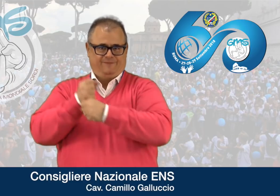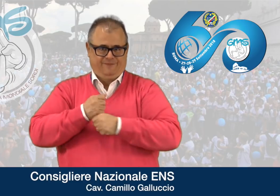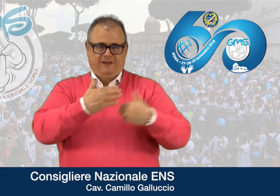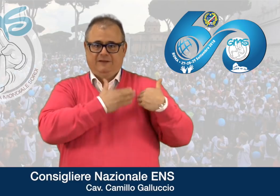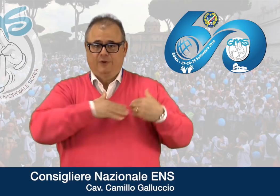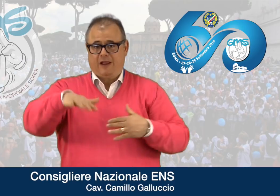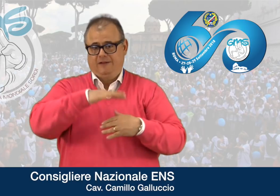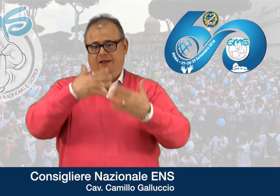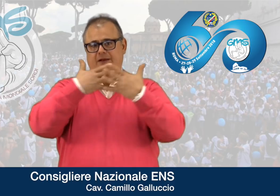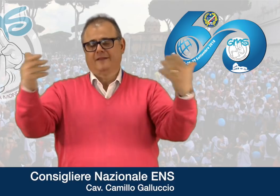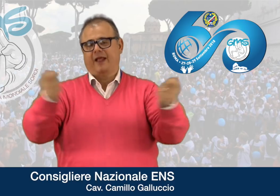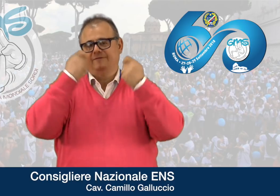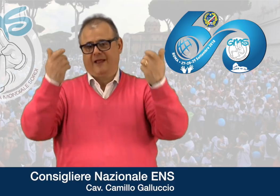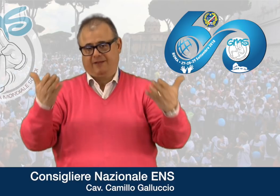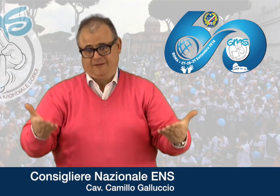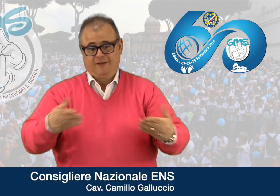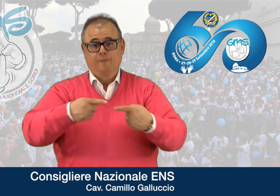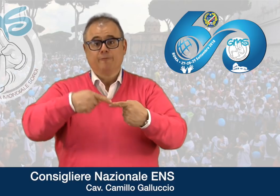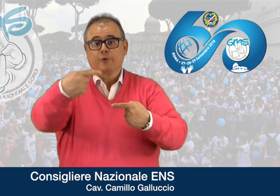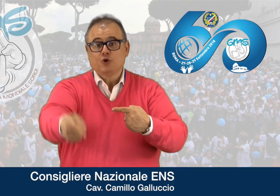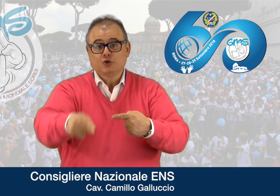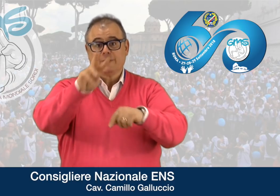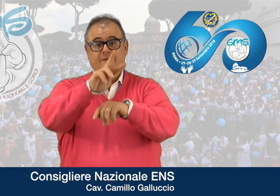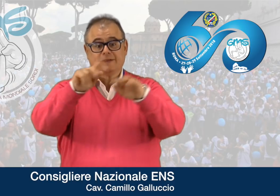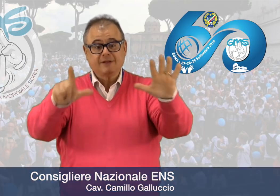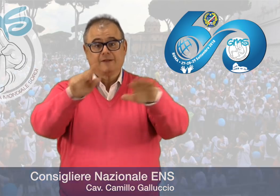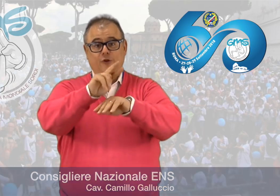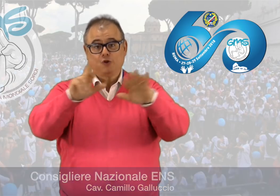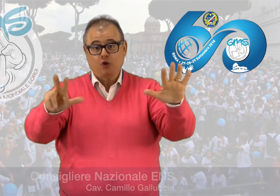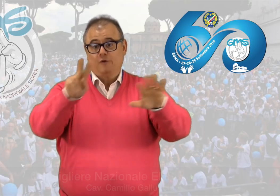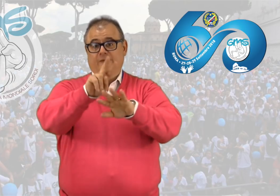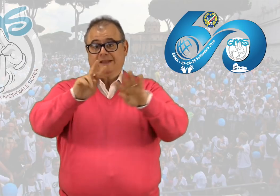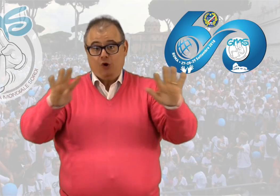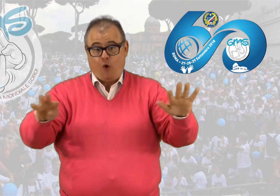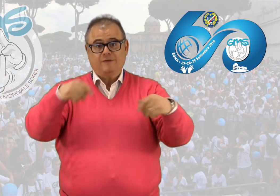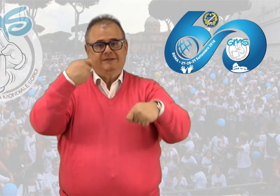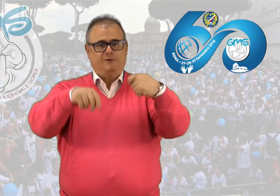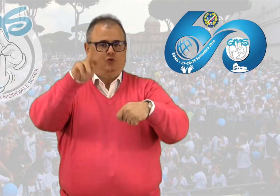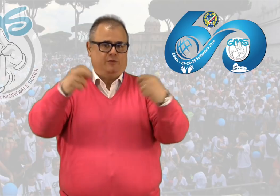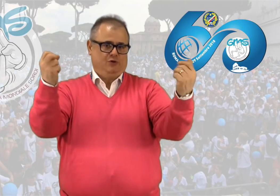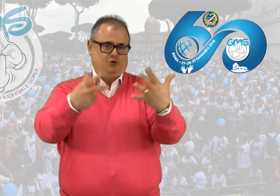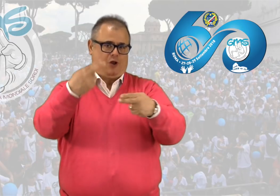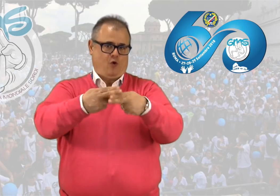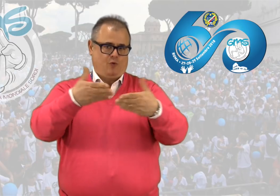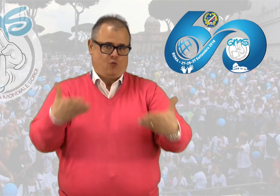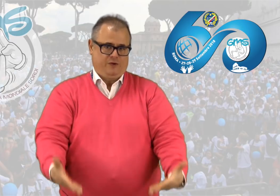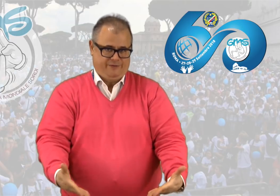mi hanno incaricato per organizzare un grande evento nei giorni 27-28-29 Settembre 2018 a Roma